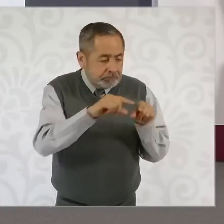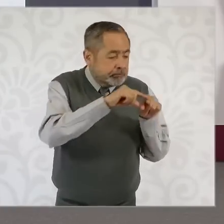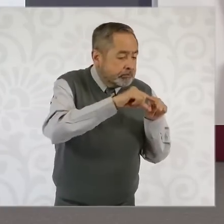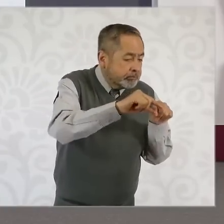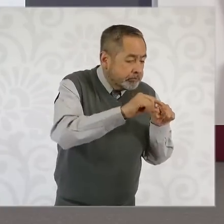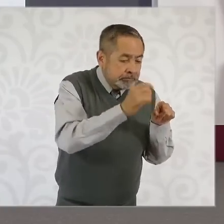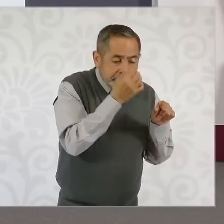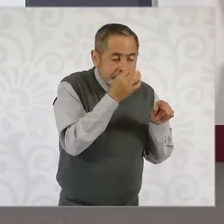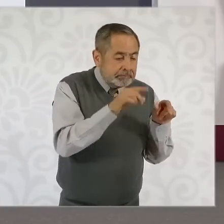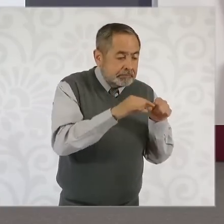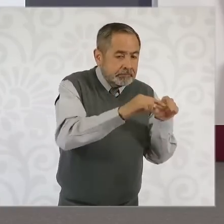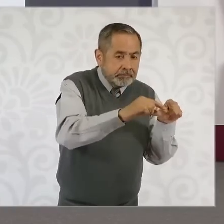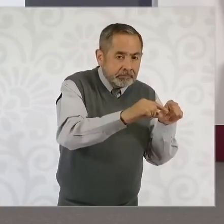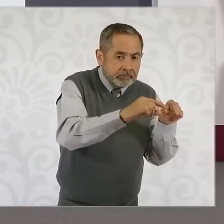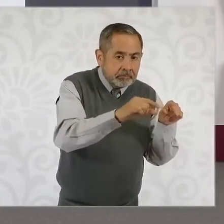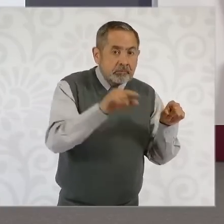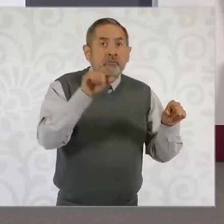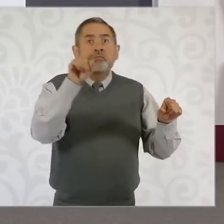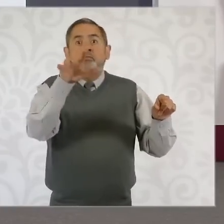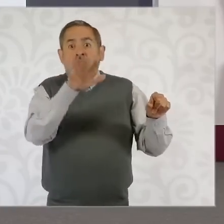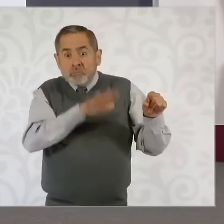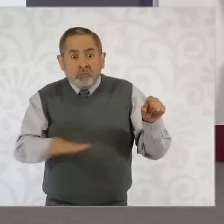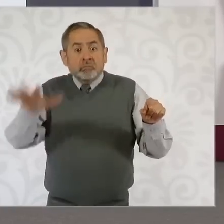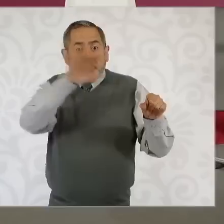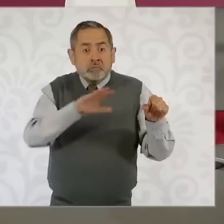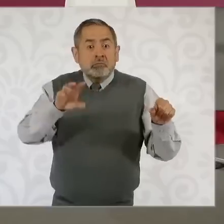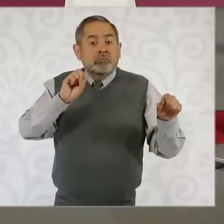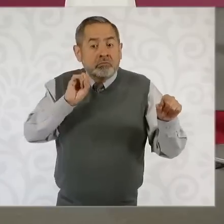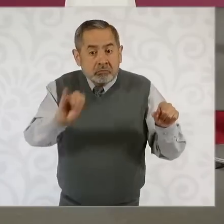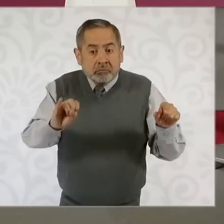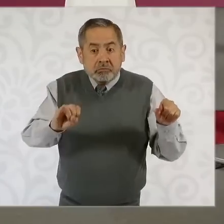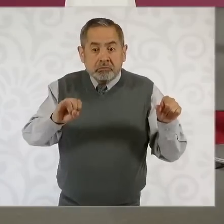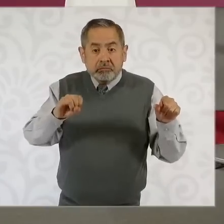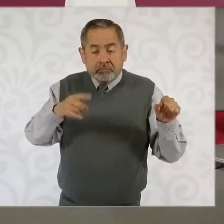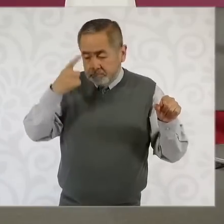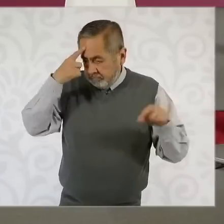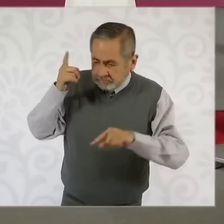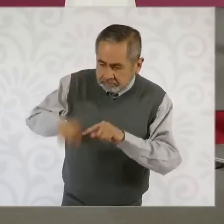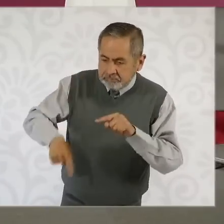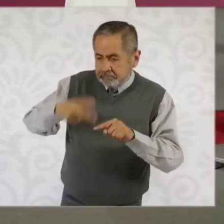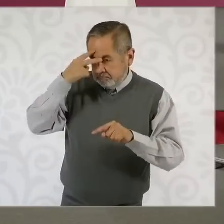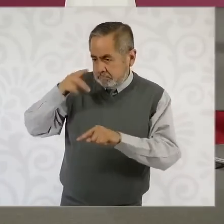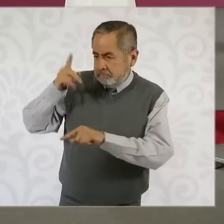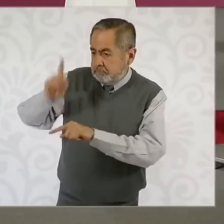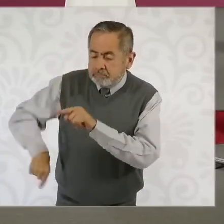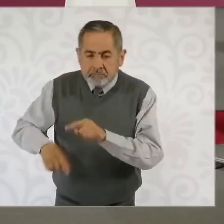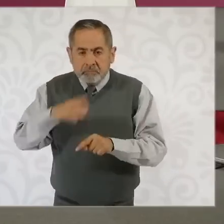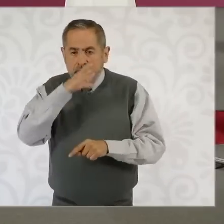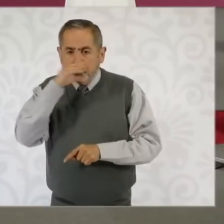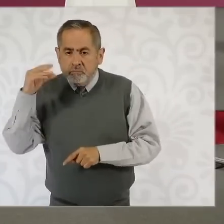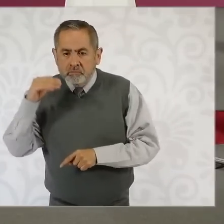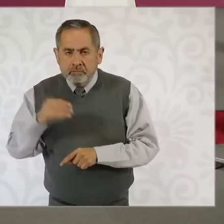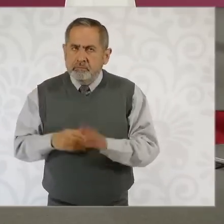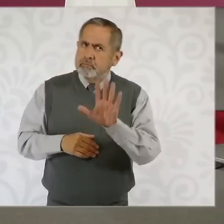nombre a la plataforma continental de México y de Cuba y eso no tiene nada que ver con el